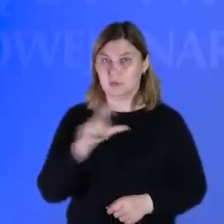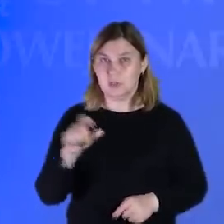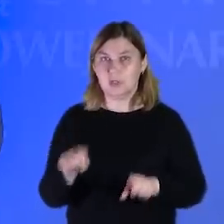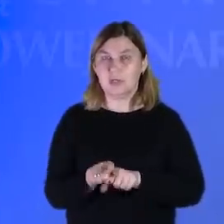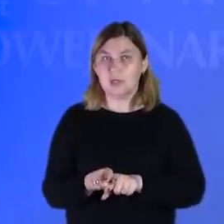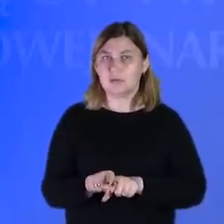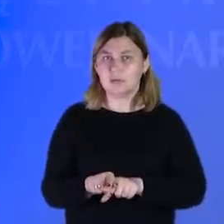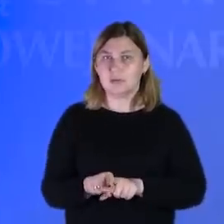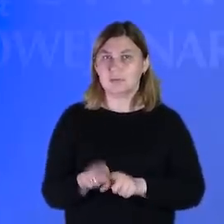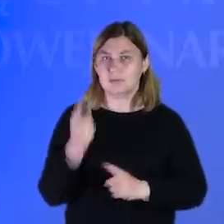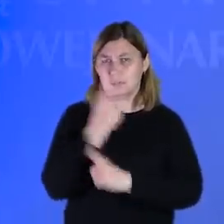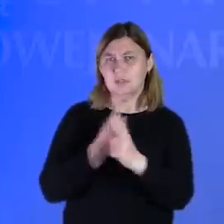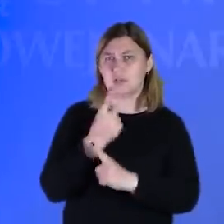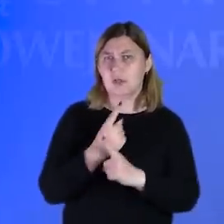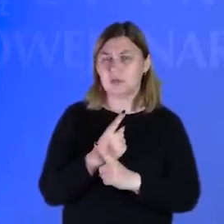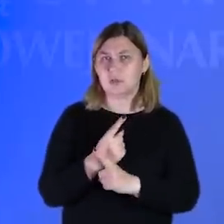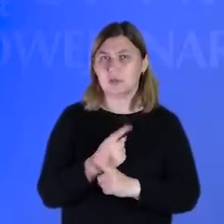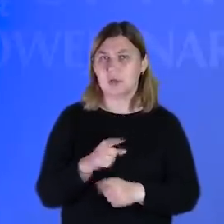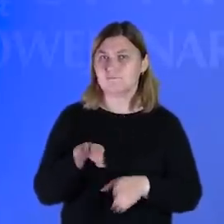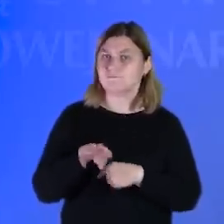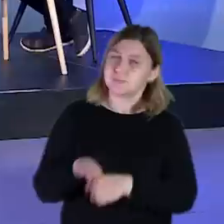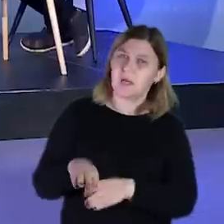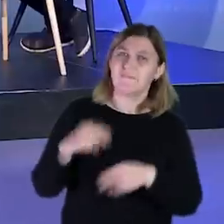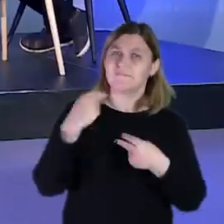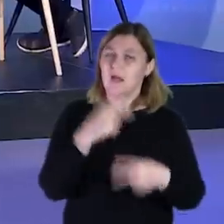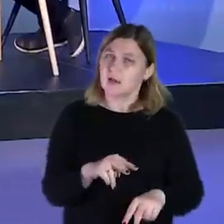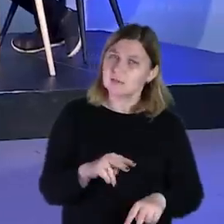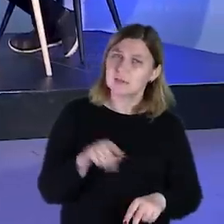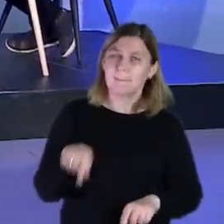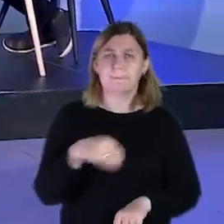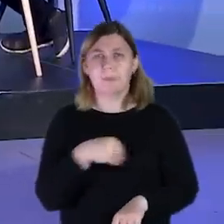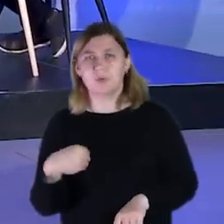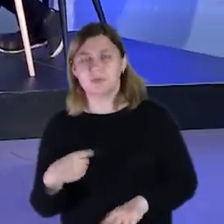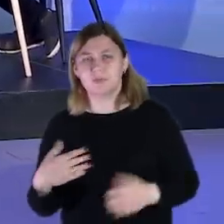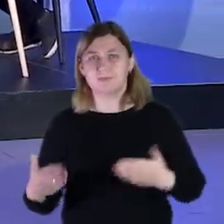taka tendencja... Od niej się odchodzi, do niej się wraca w Polsce...